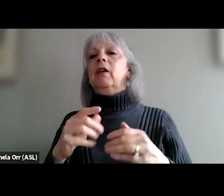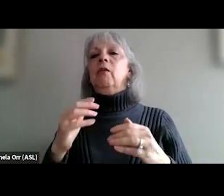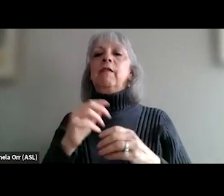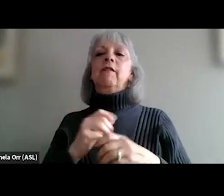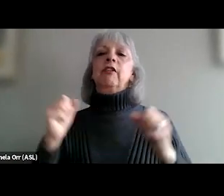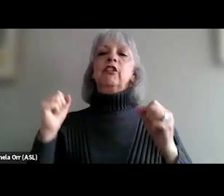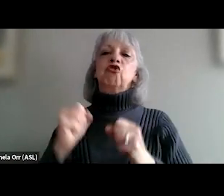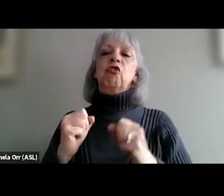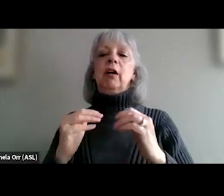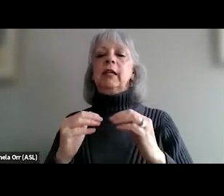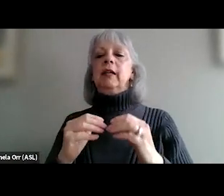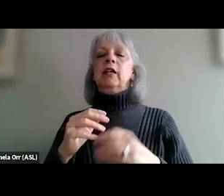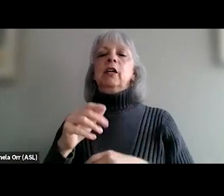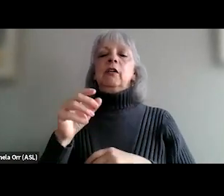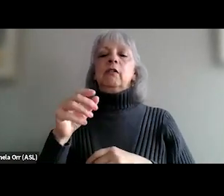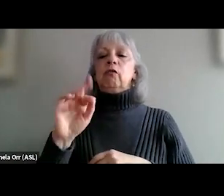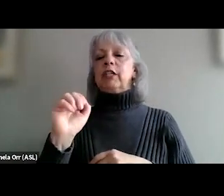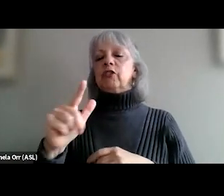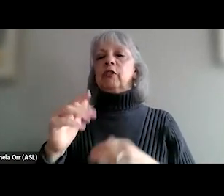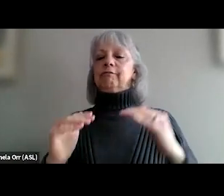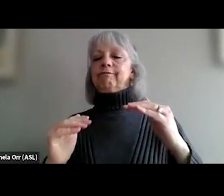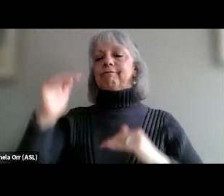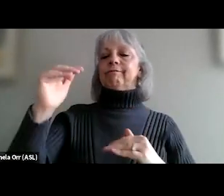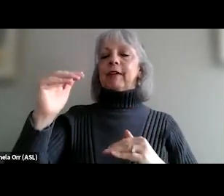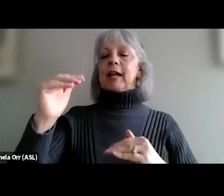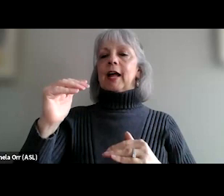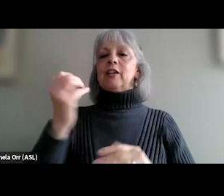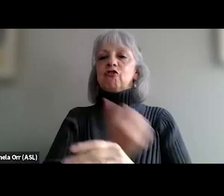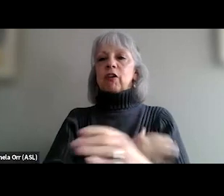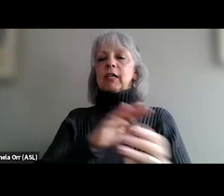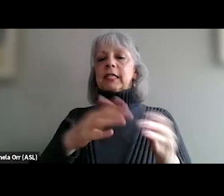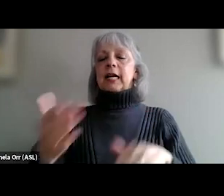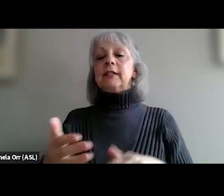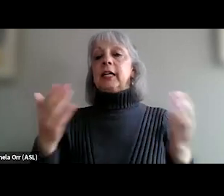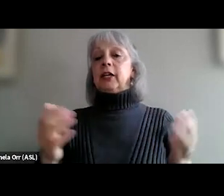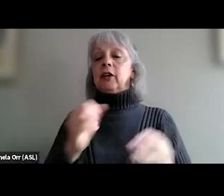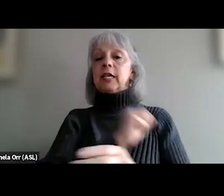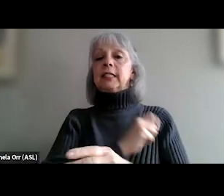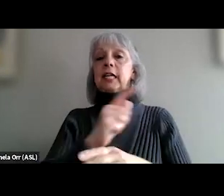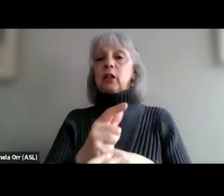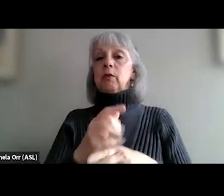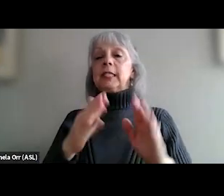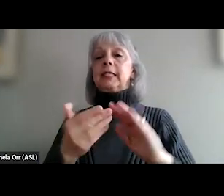en las muertes relacionadas con drogas. Lo que ven aquí es que en la ciudad de San Luis, donde las poblaciones negra y blanca